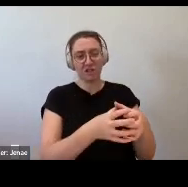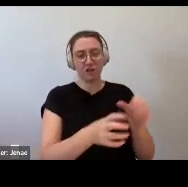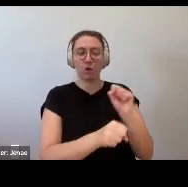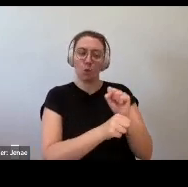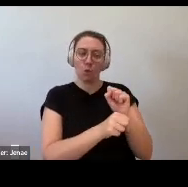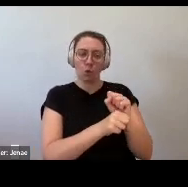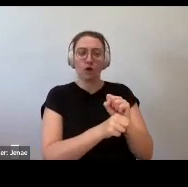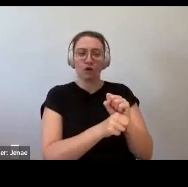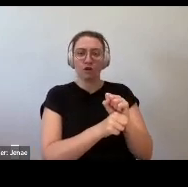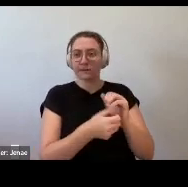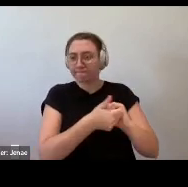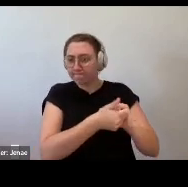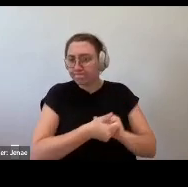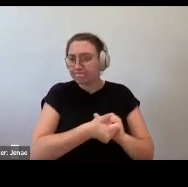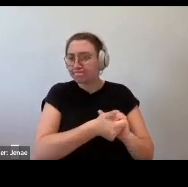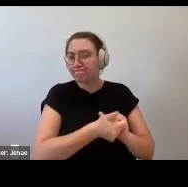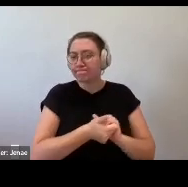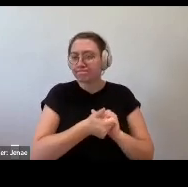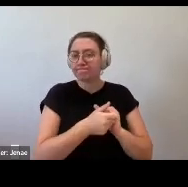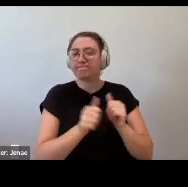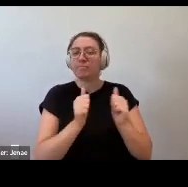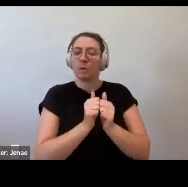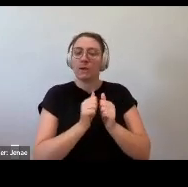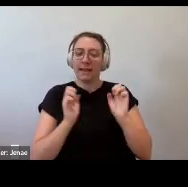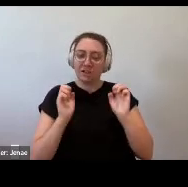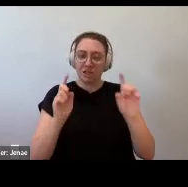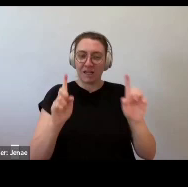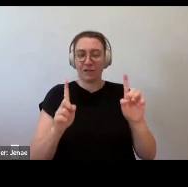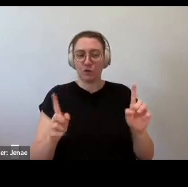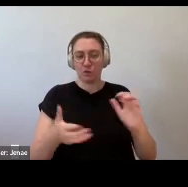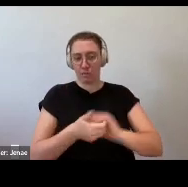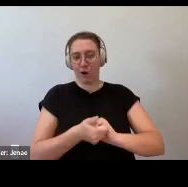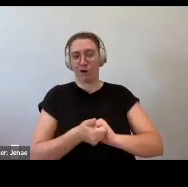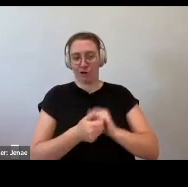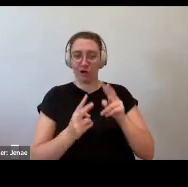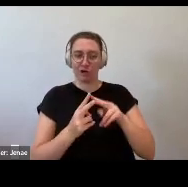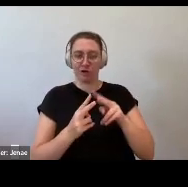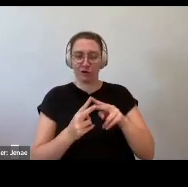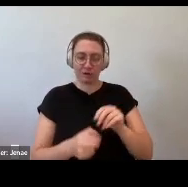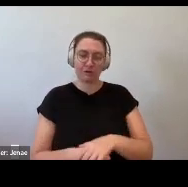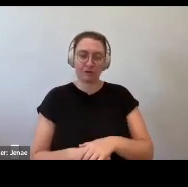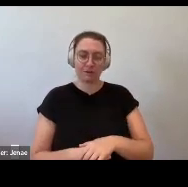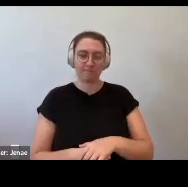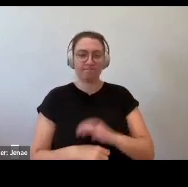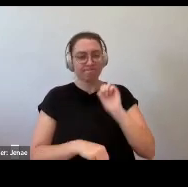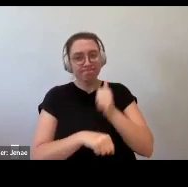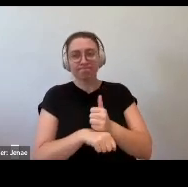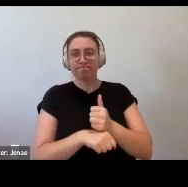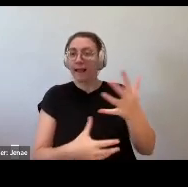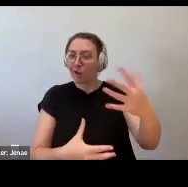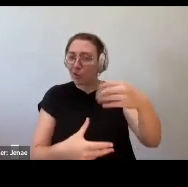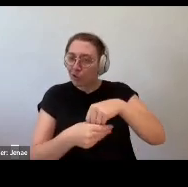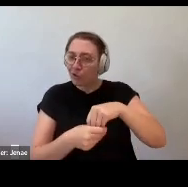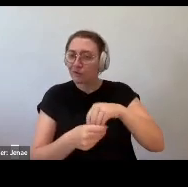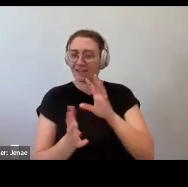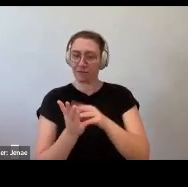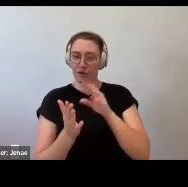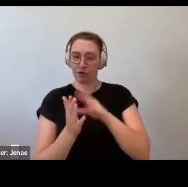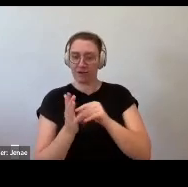colaboración confiable con socios educativos para crear entornos de aprendizaje inclusivos,